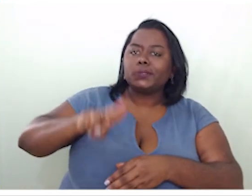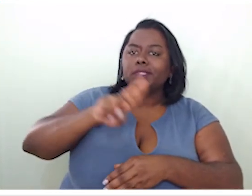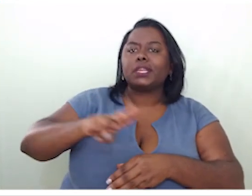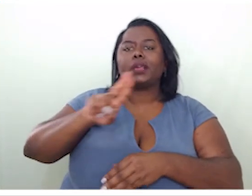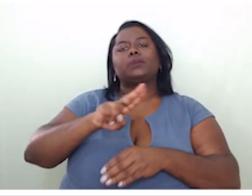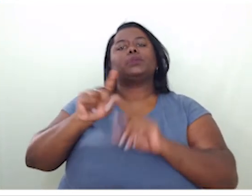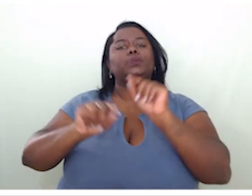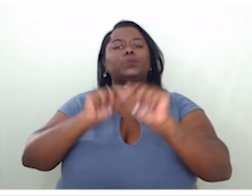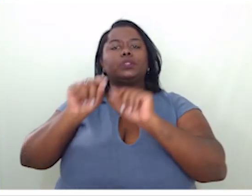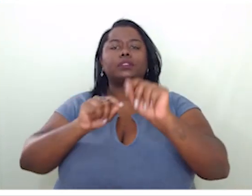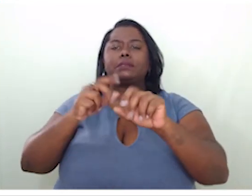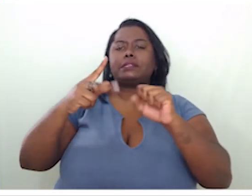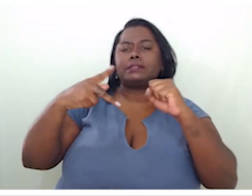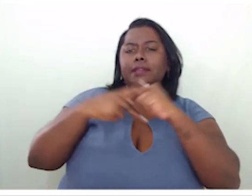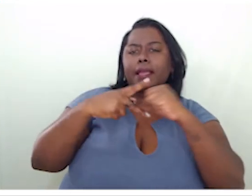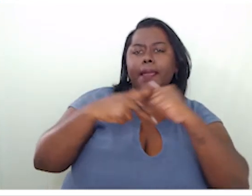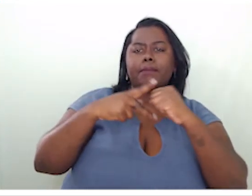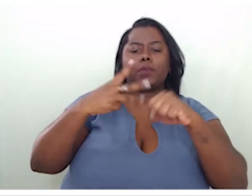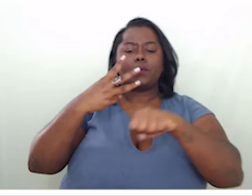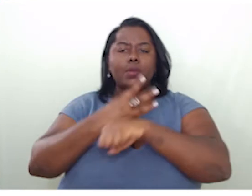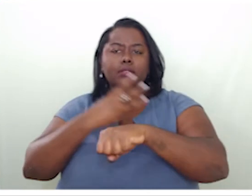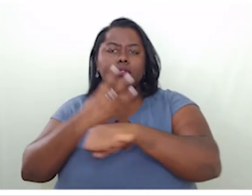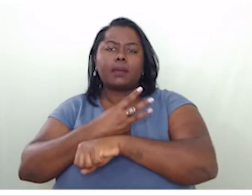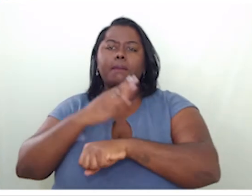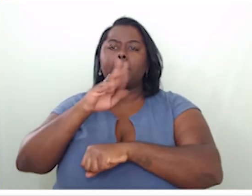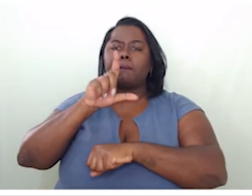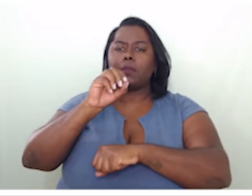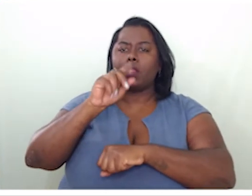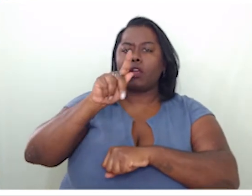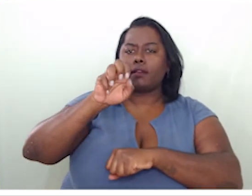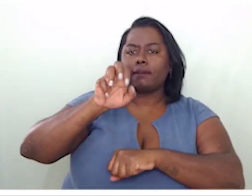o dieron un sentimiento de que la interacción estaba ocurriendo."